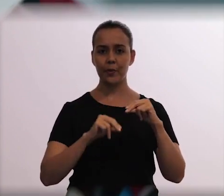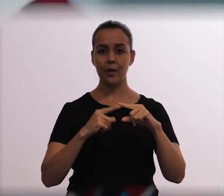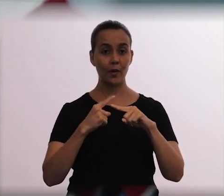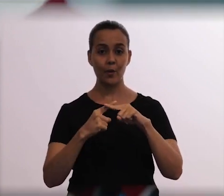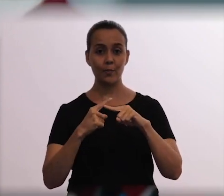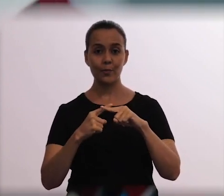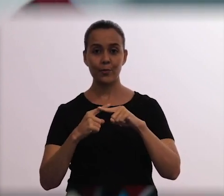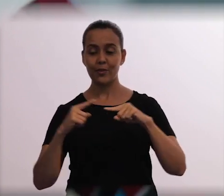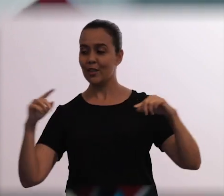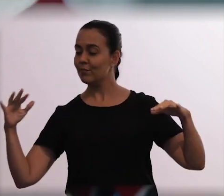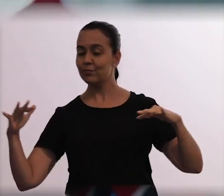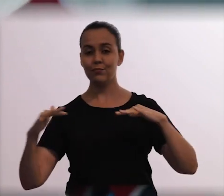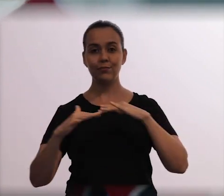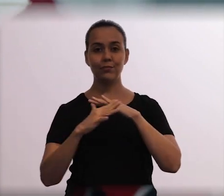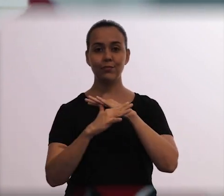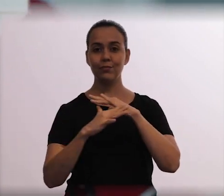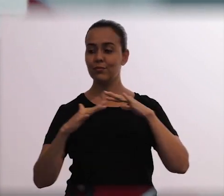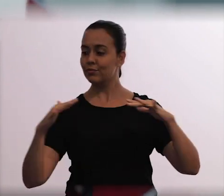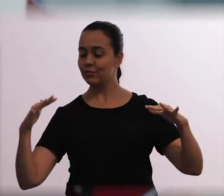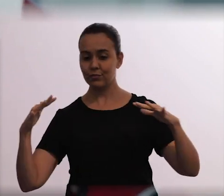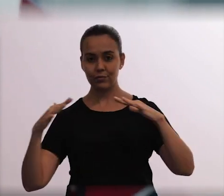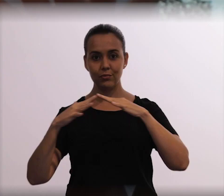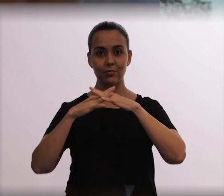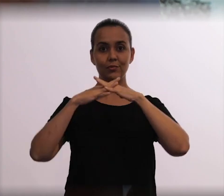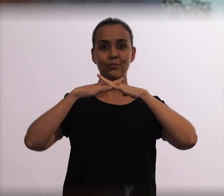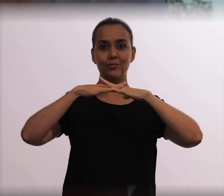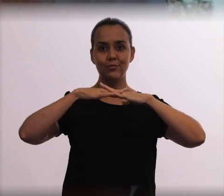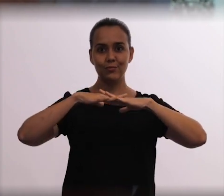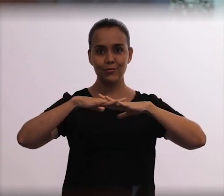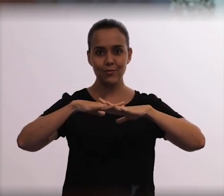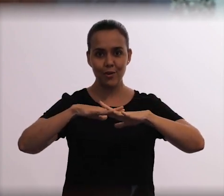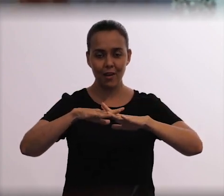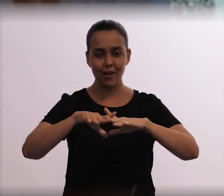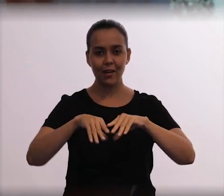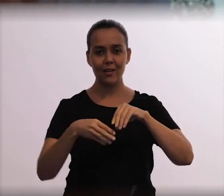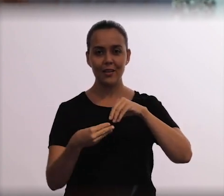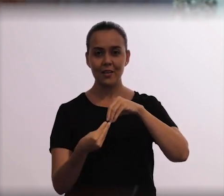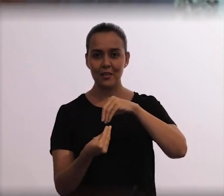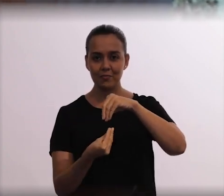e produzem coisas novas. Então, acho que a maior riqueza da periferia é a sua diversidade.